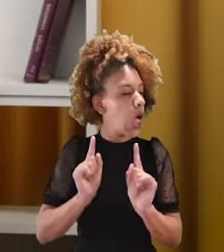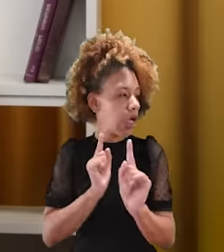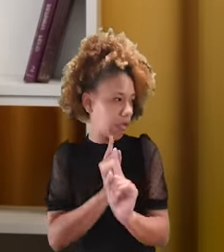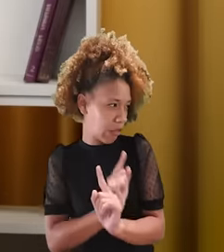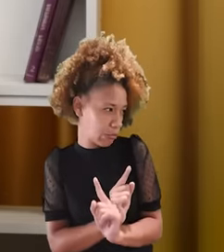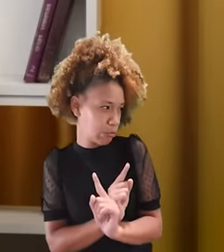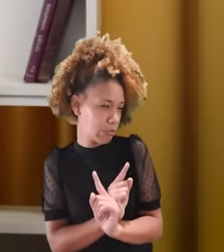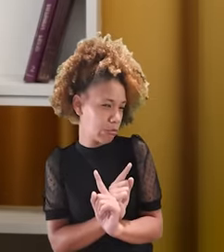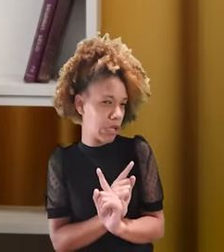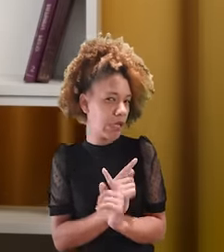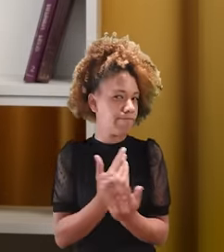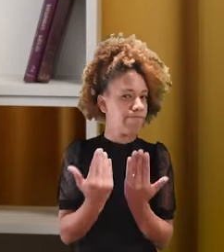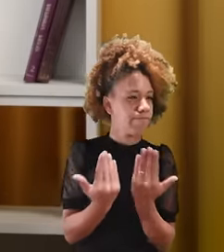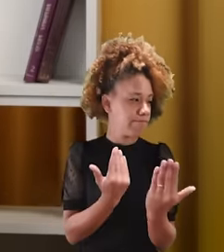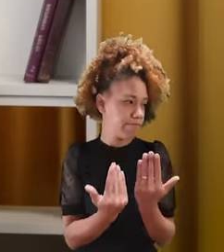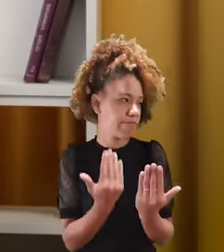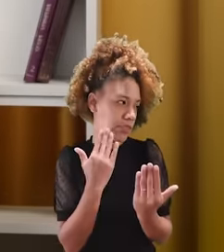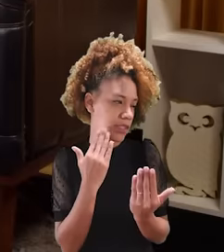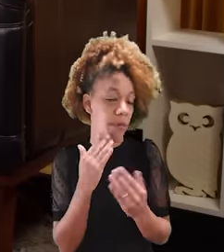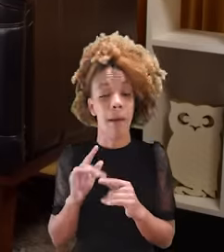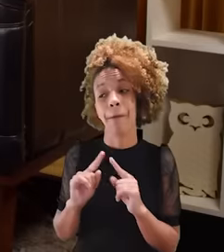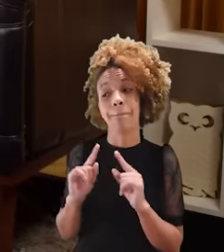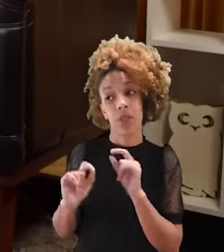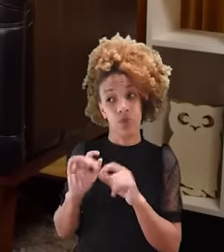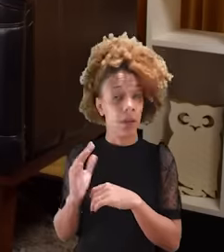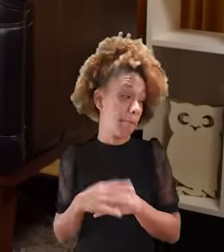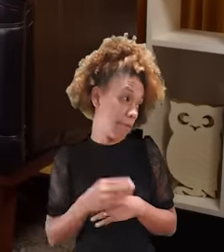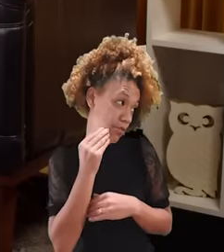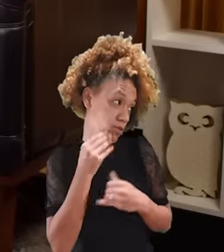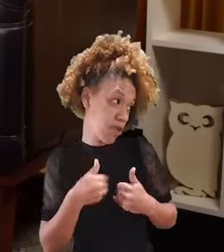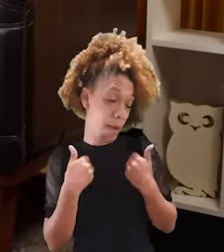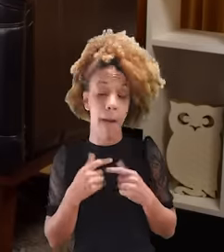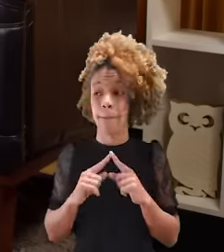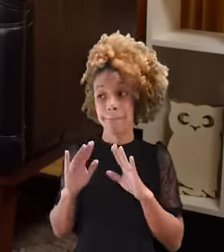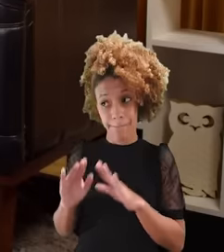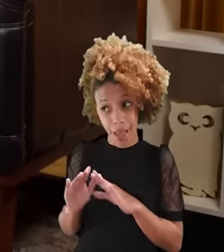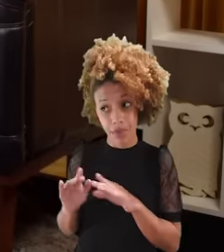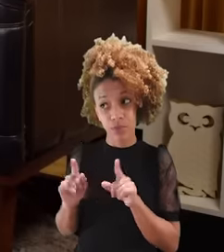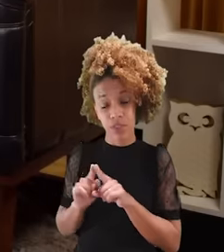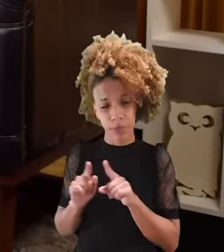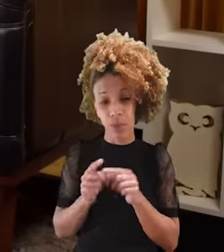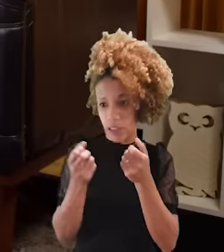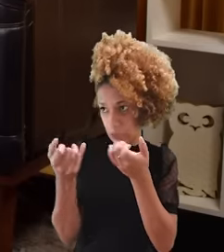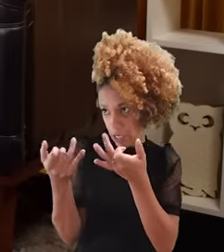digamos indignações é só que acontece que do mesmo jeito que eu falei que a maneira como você embala